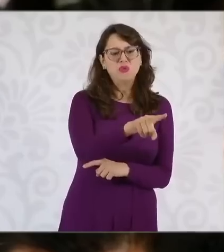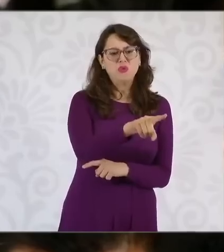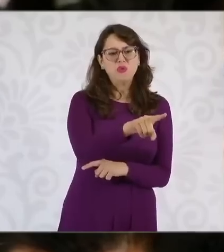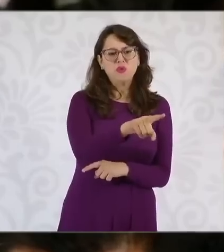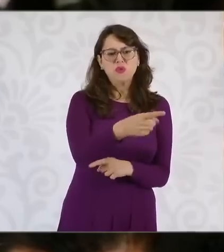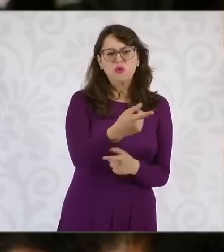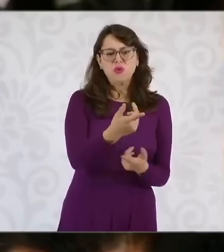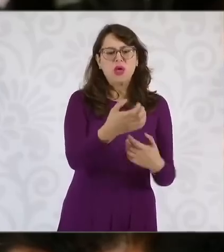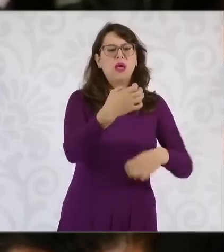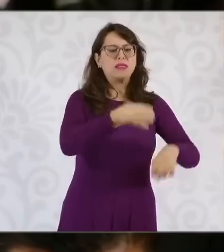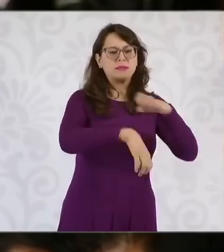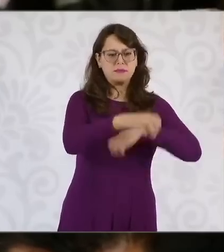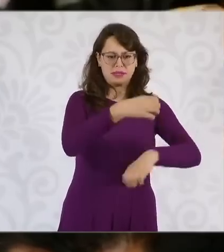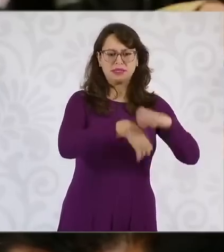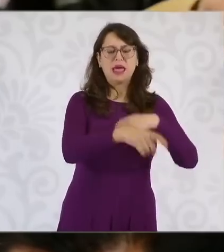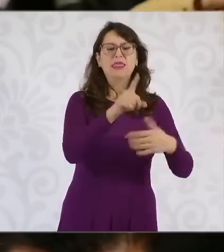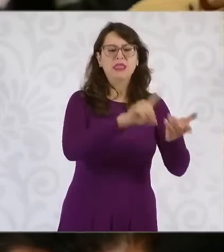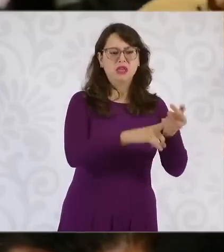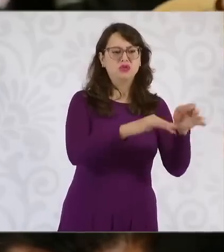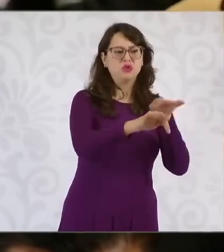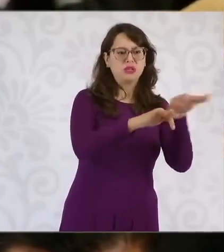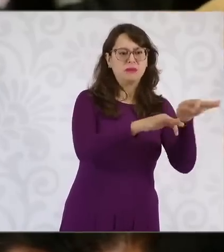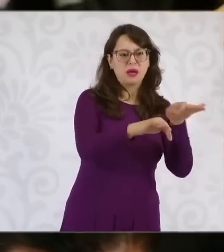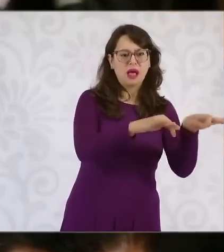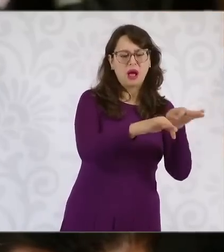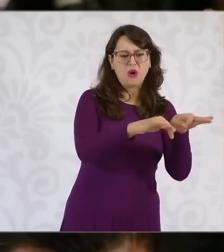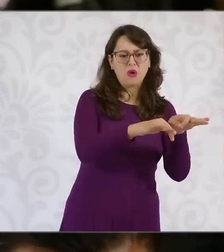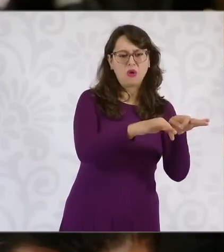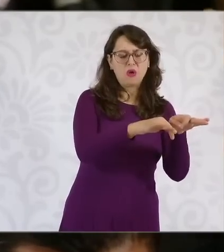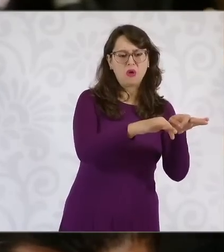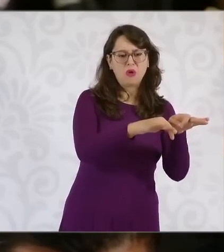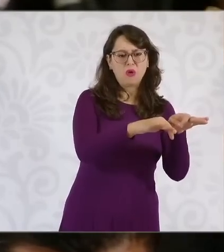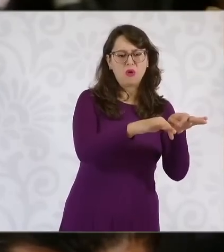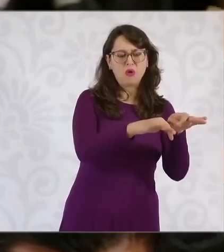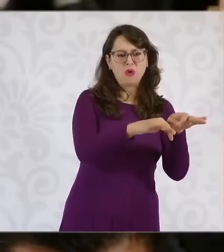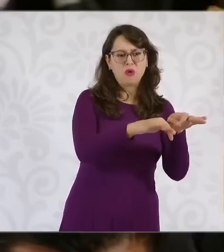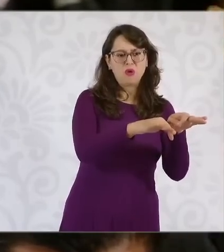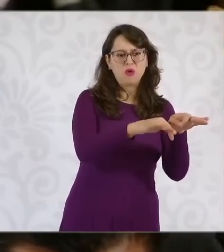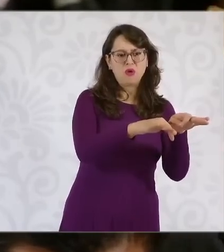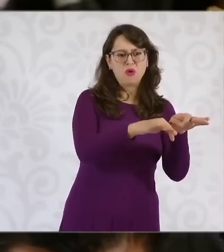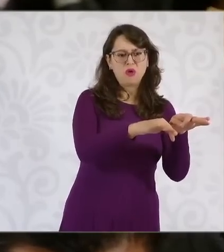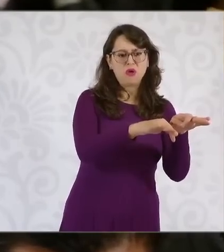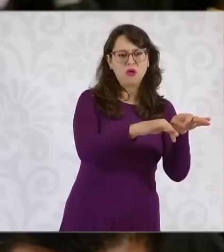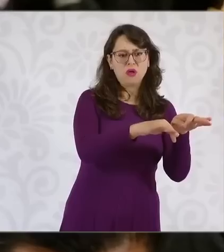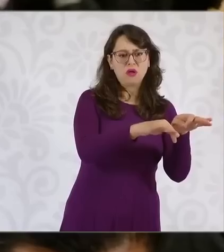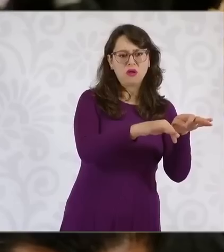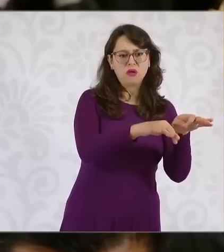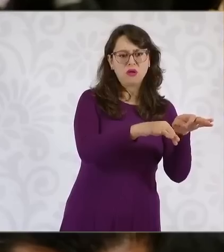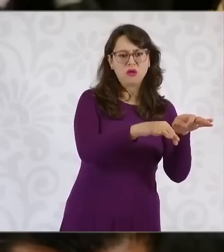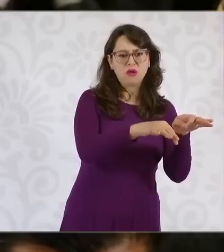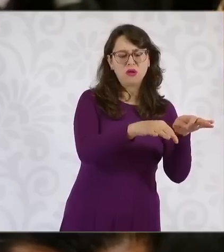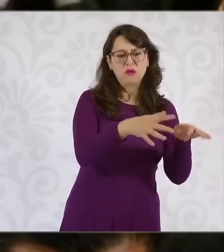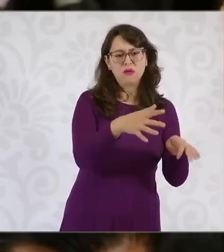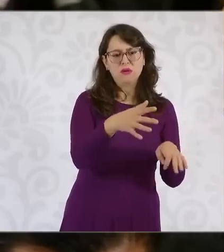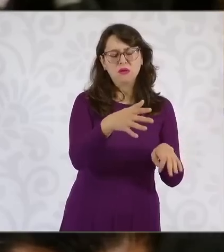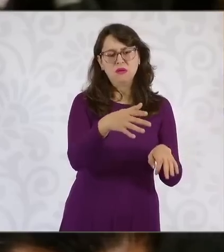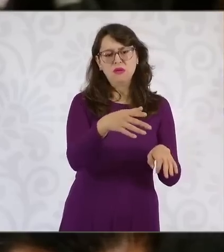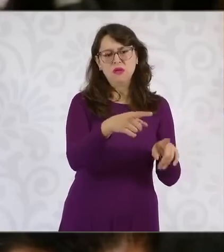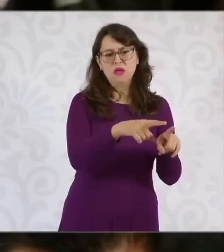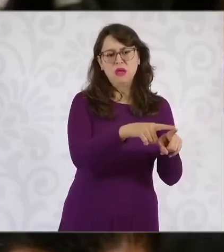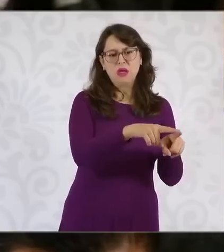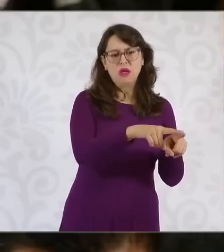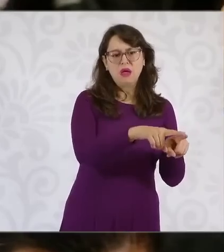de la empresa y sea administrador de la empresa en Sonora y sea el el Cómo se dice el secretario